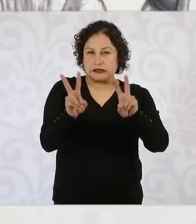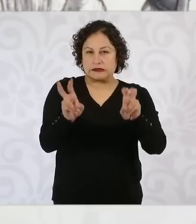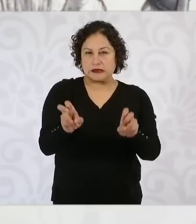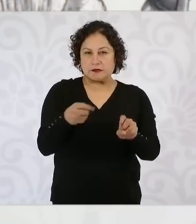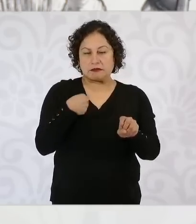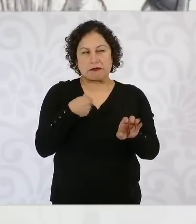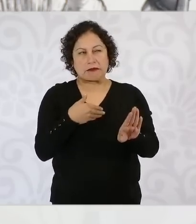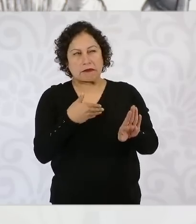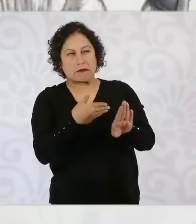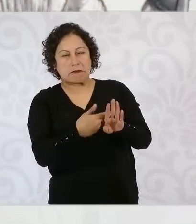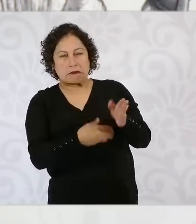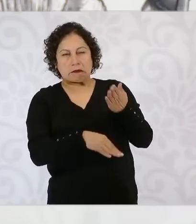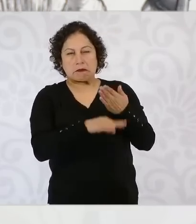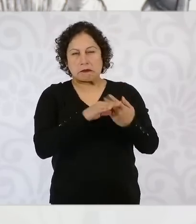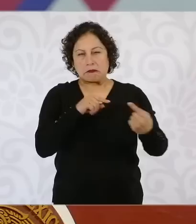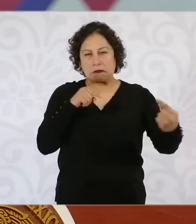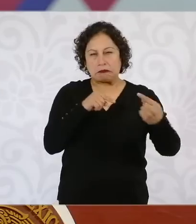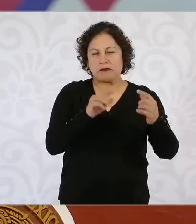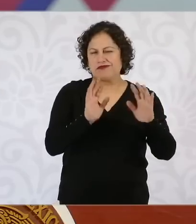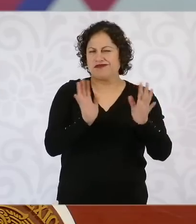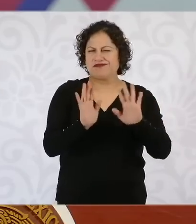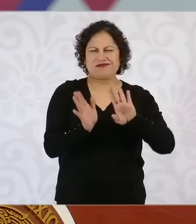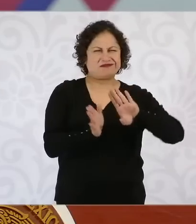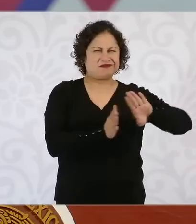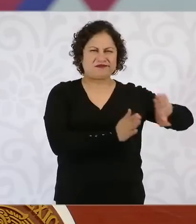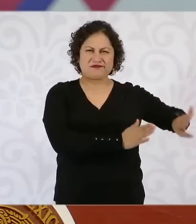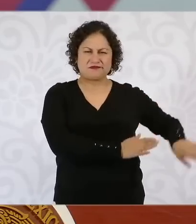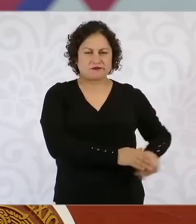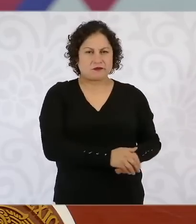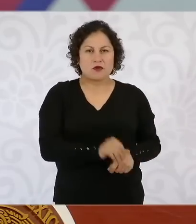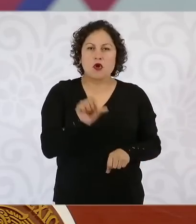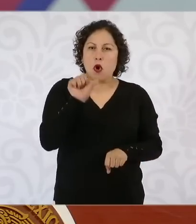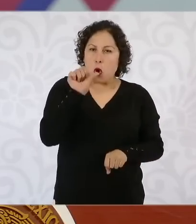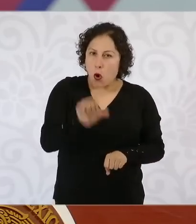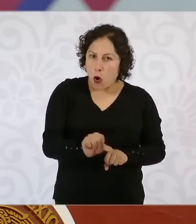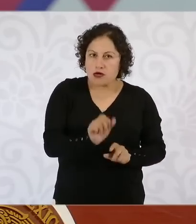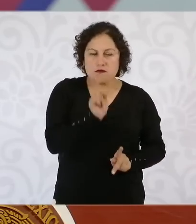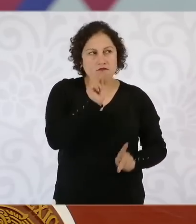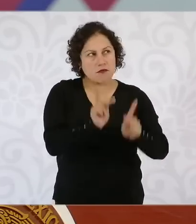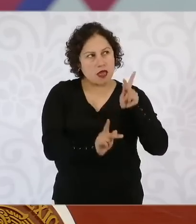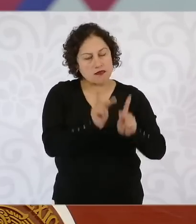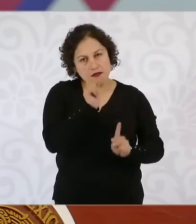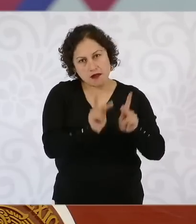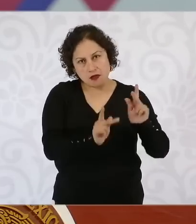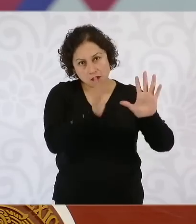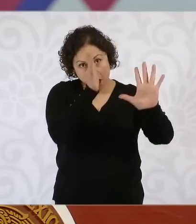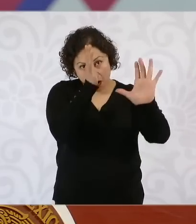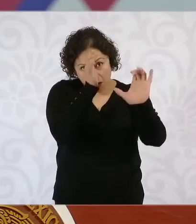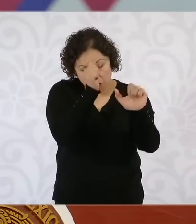día de hoy y eso es lo que hay que Resaltar y al final Pues hay una relación de respeto que es muy